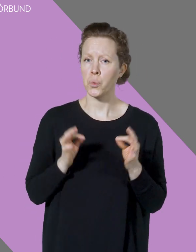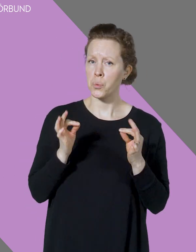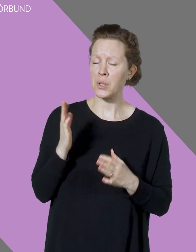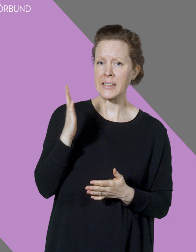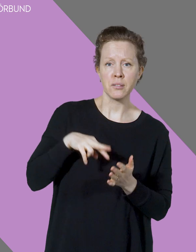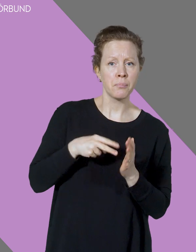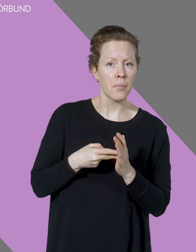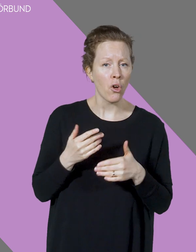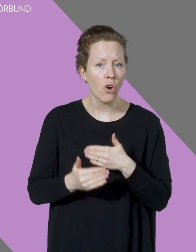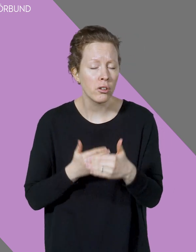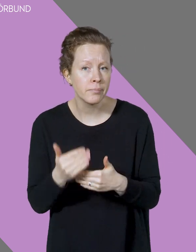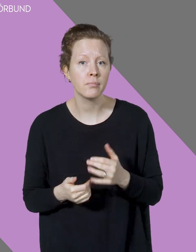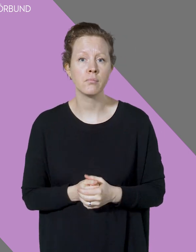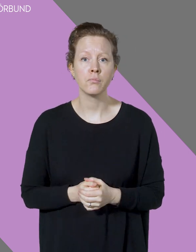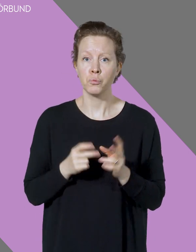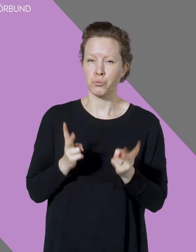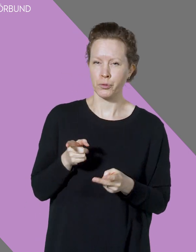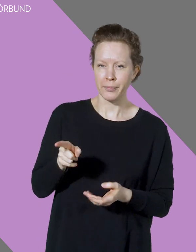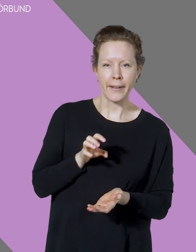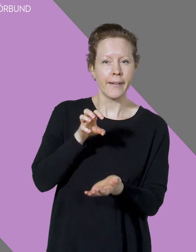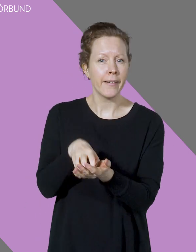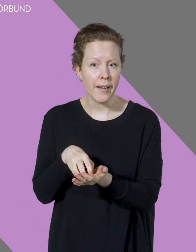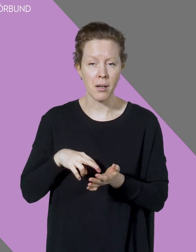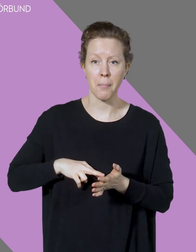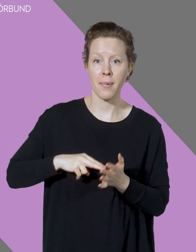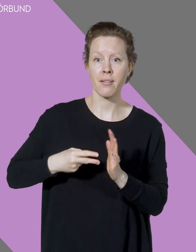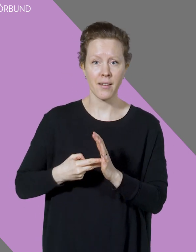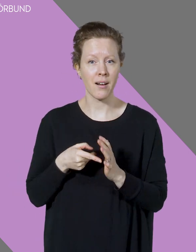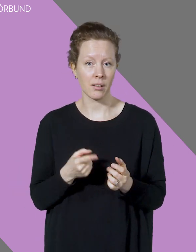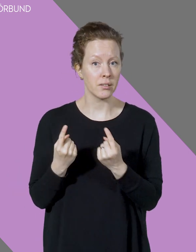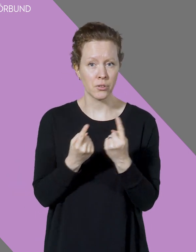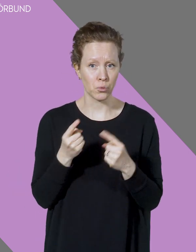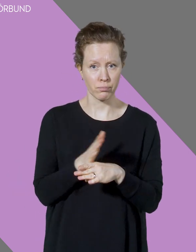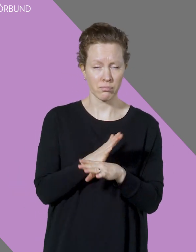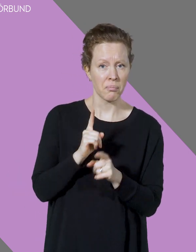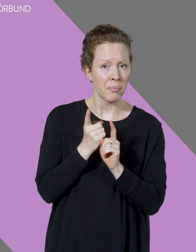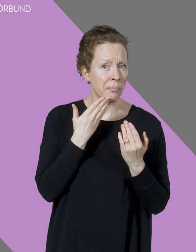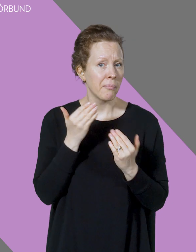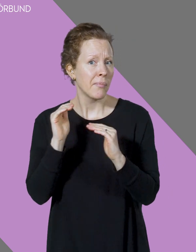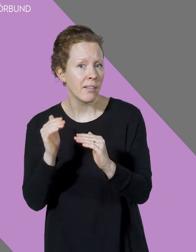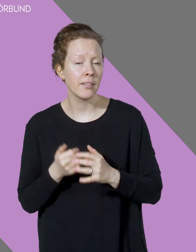och i så fall enligt vilken tidsplan, och vilka åtgärder kommer regeringen - att vidta för att rätta till situationen.